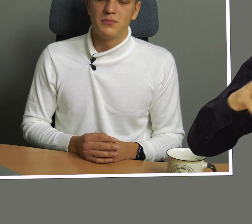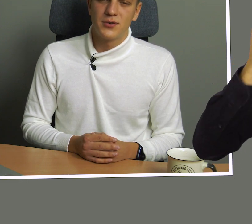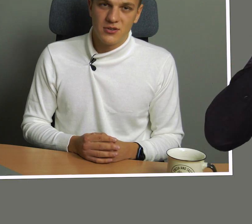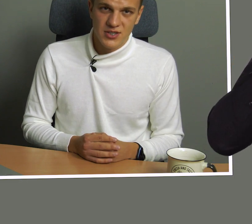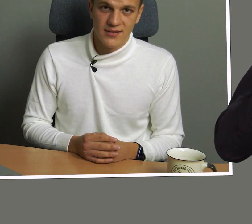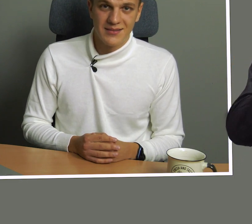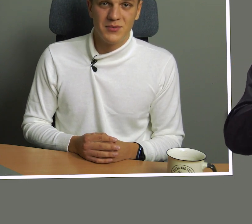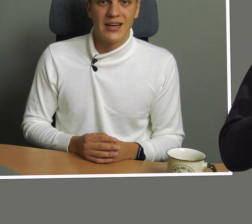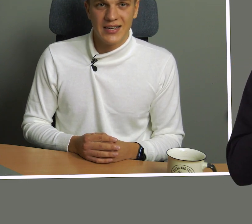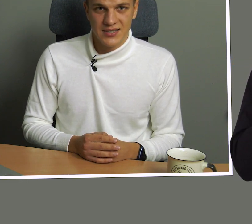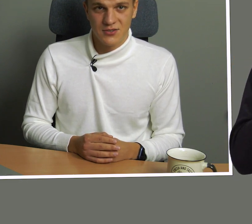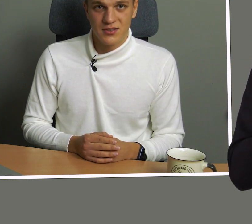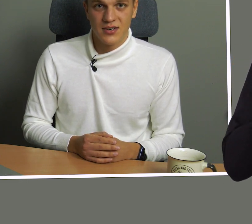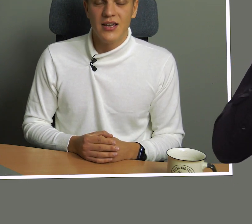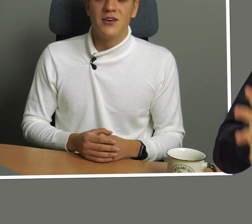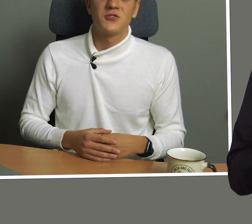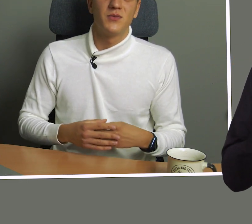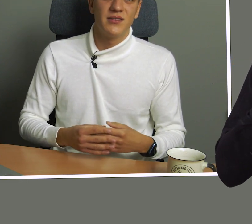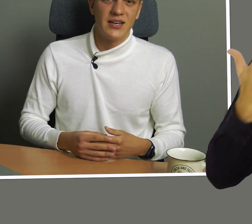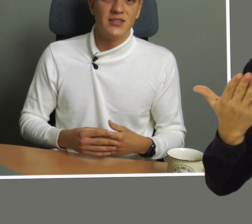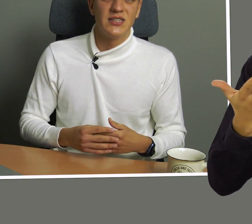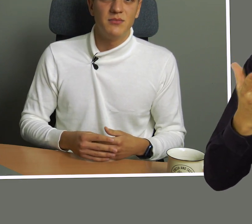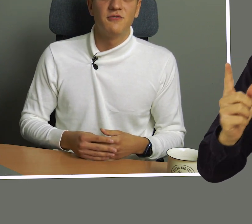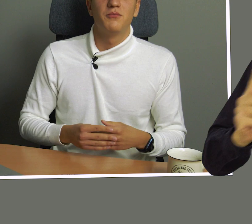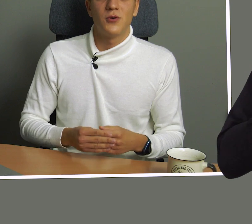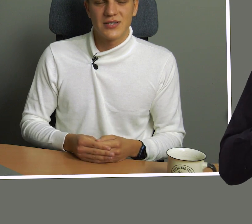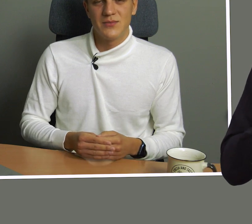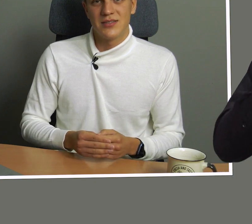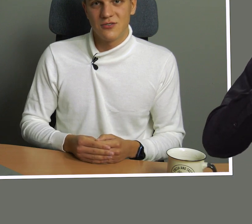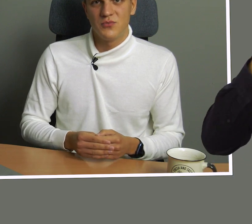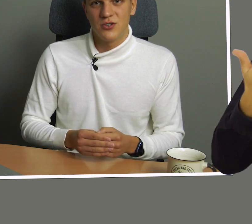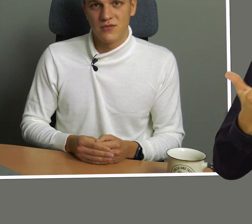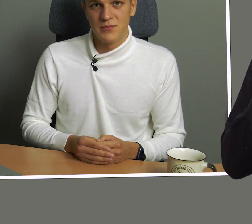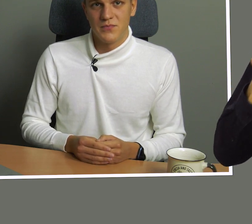proszę, migajcie do nich, rozmawiajcie z nimi w polskim języku migowym.